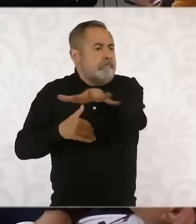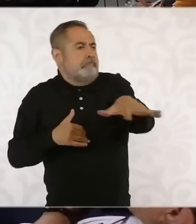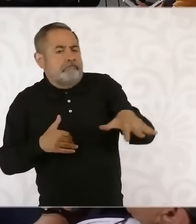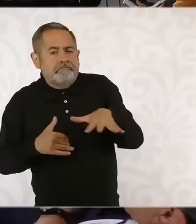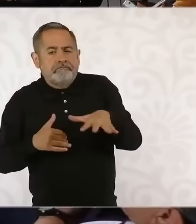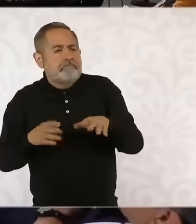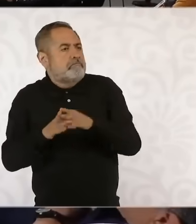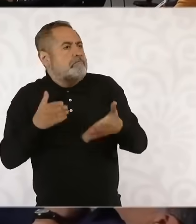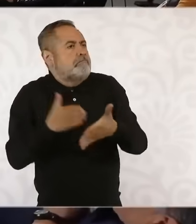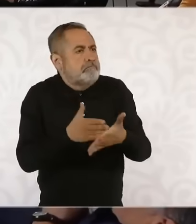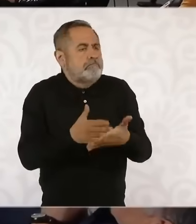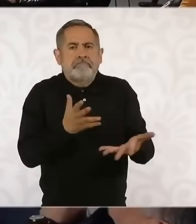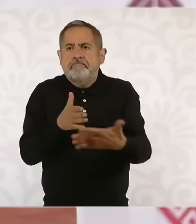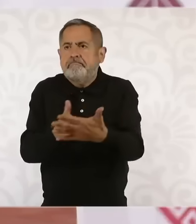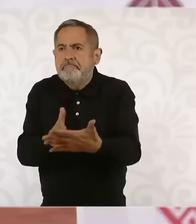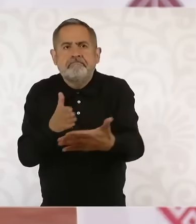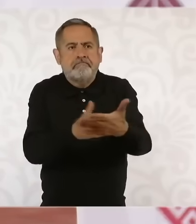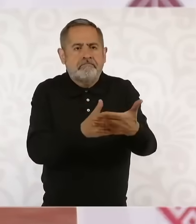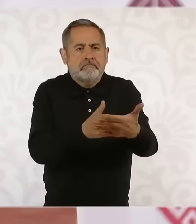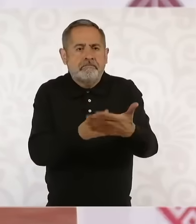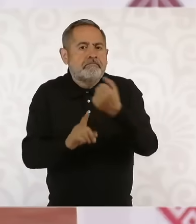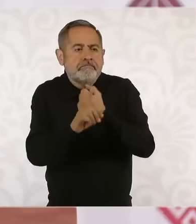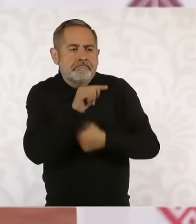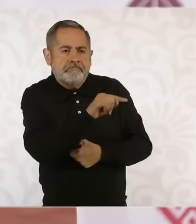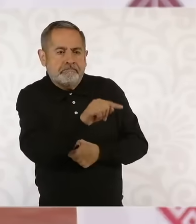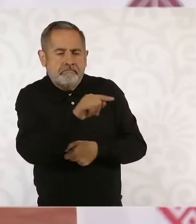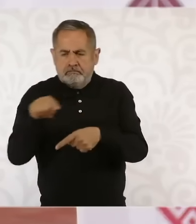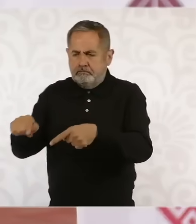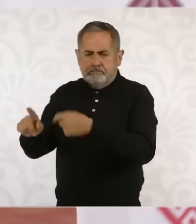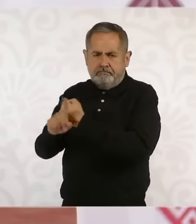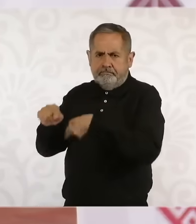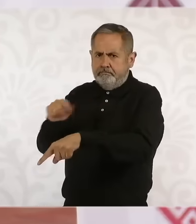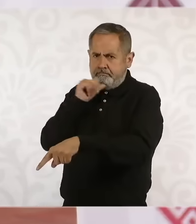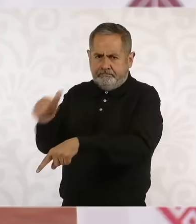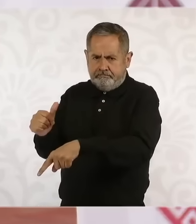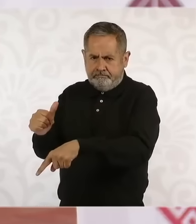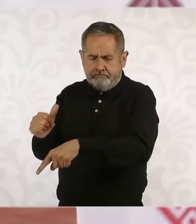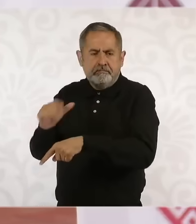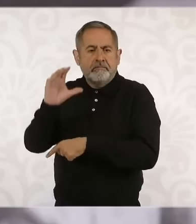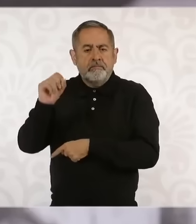con la que se trabaja eh a partir de que está establecido en la Convención de Naciones Unidas.